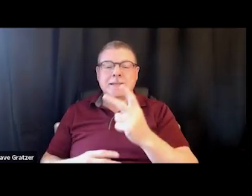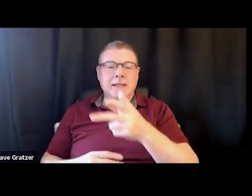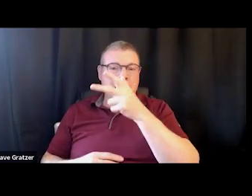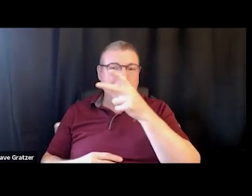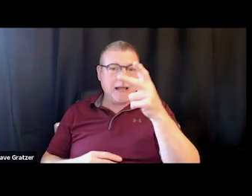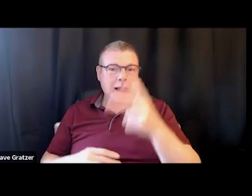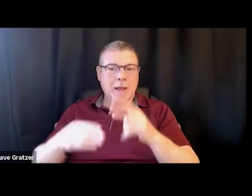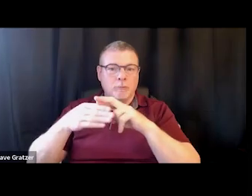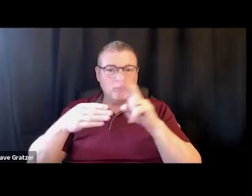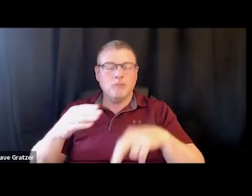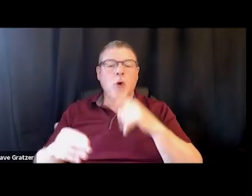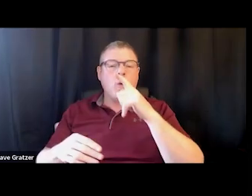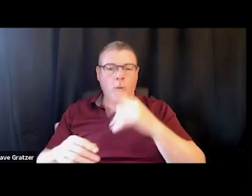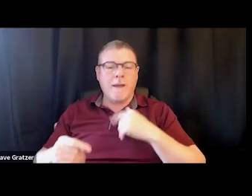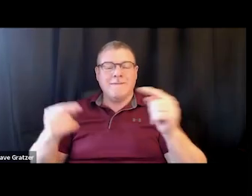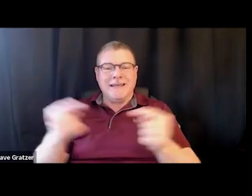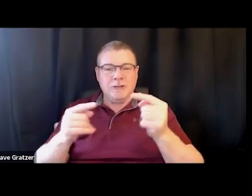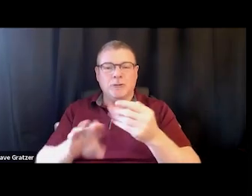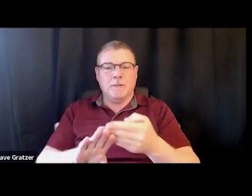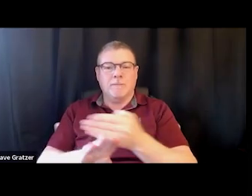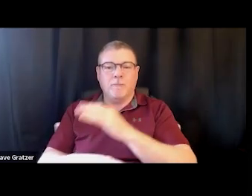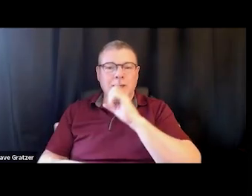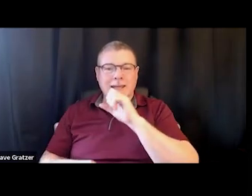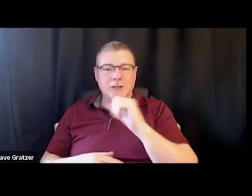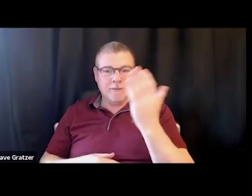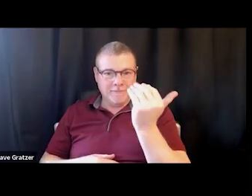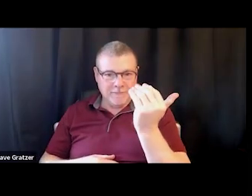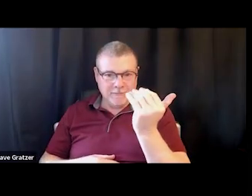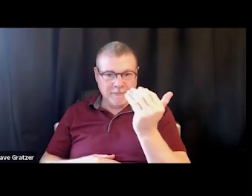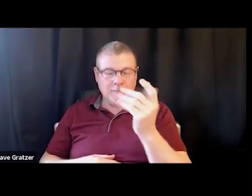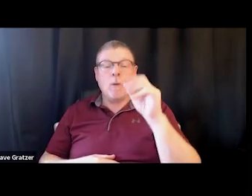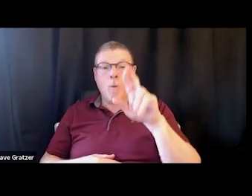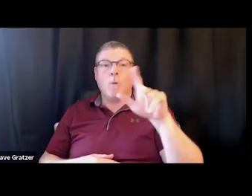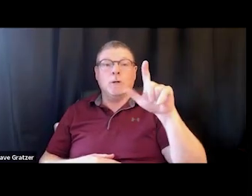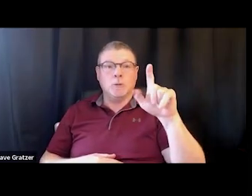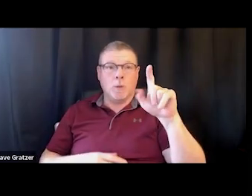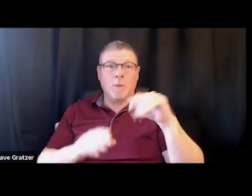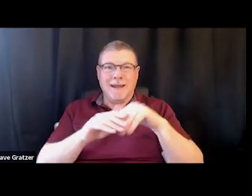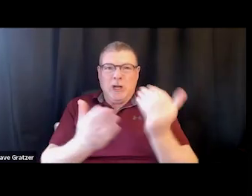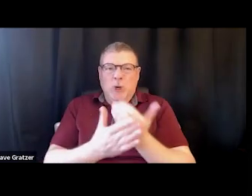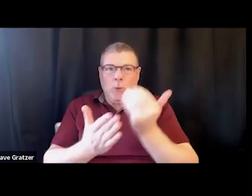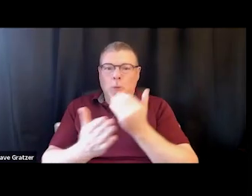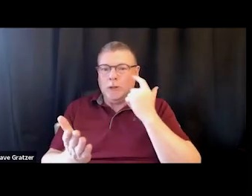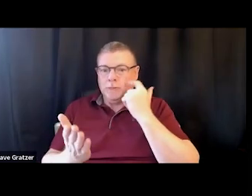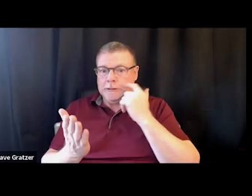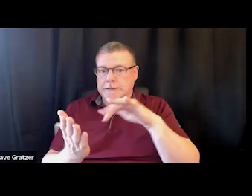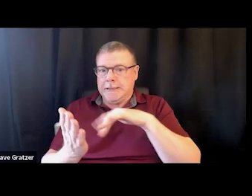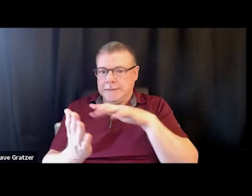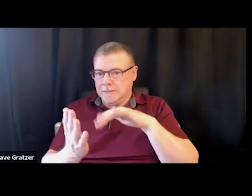para aquellos que sufrieron su lesión antes de los 15 años, o 21 como muestra la investigación más reciente.